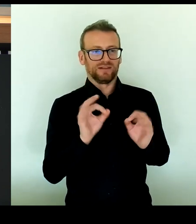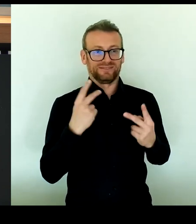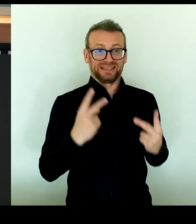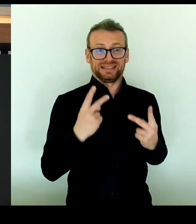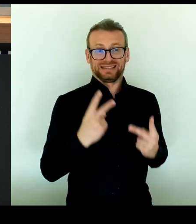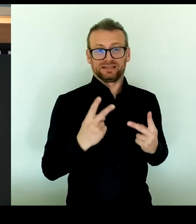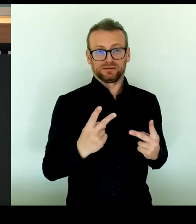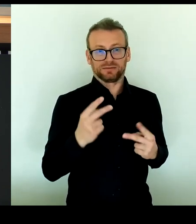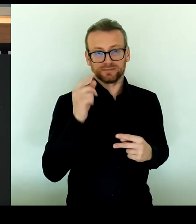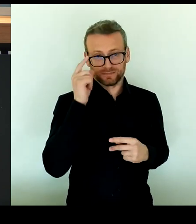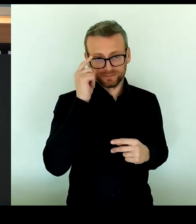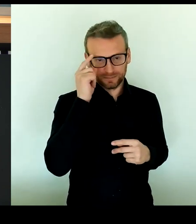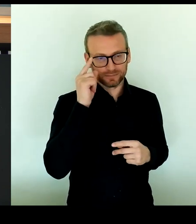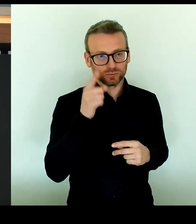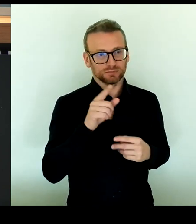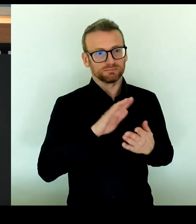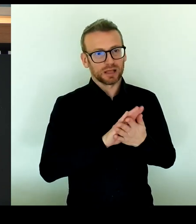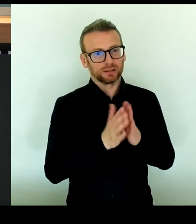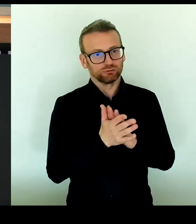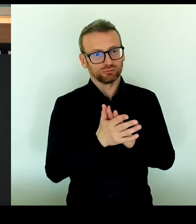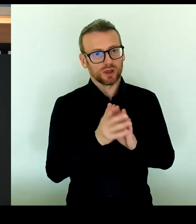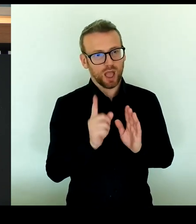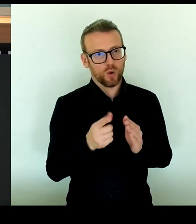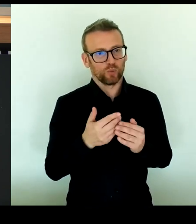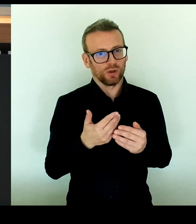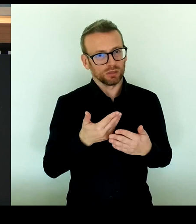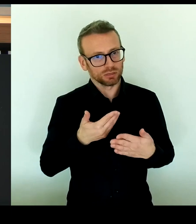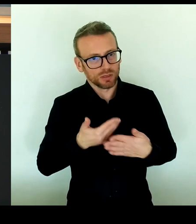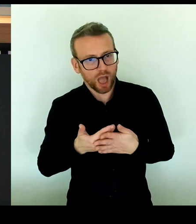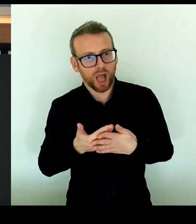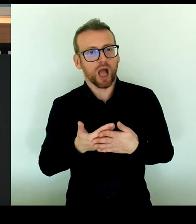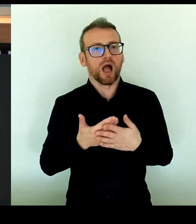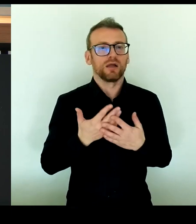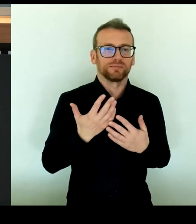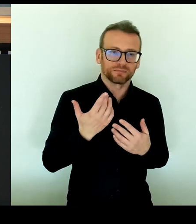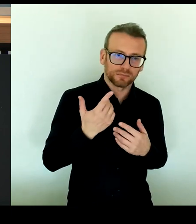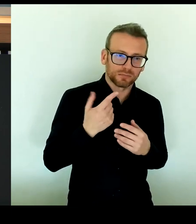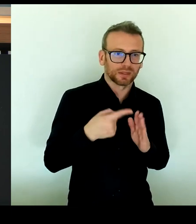Wenn es schon an dieser Kenntnis fehlt, dann gibt es auch keine Kontrolle.